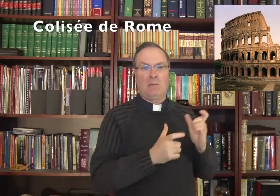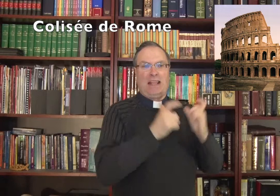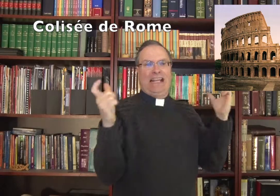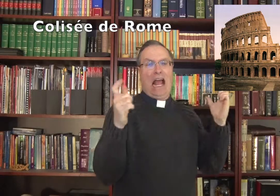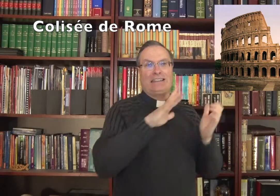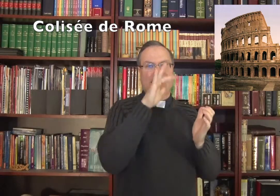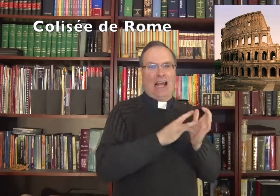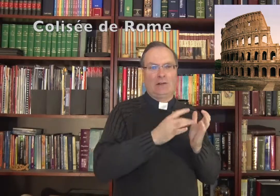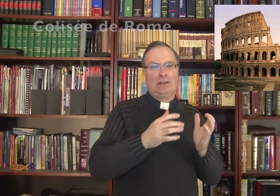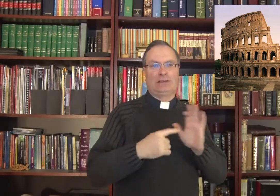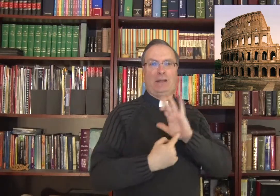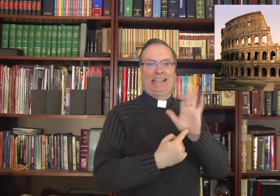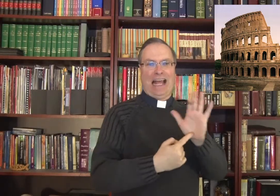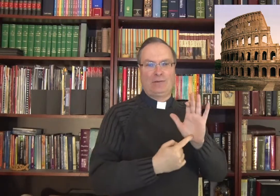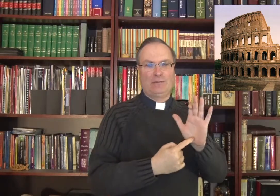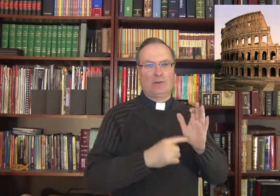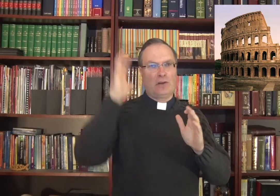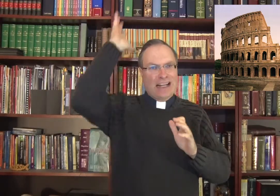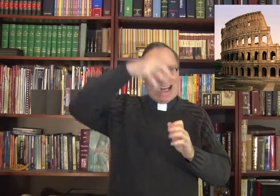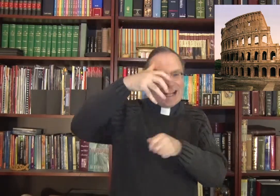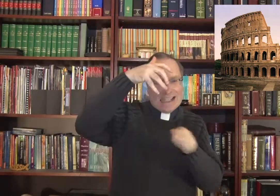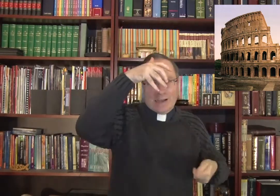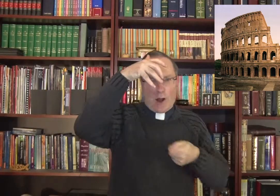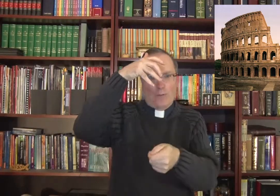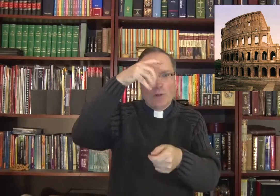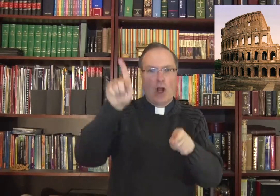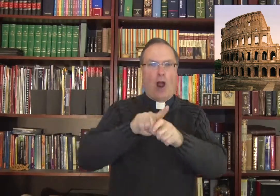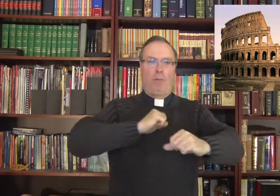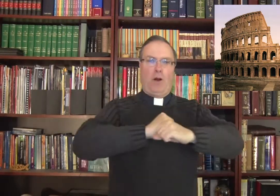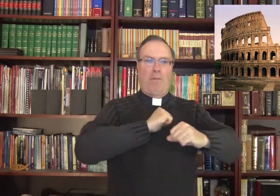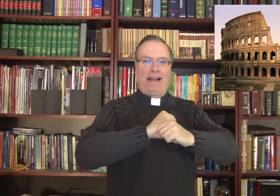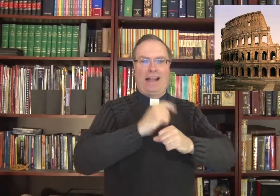Méga centre de spectacle de gladiateur comme propagande